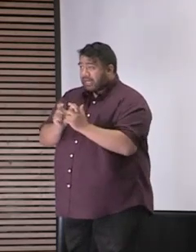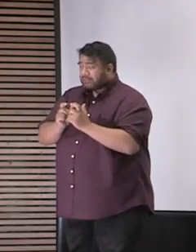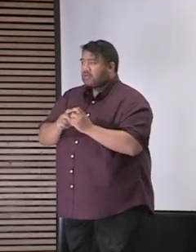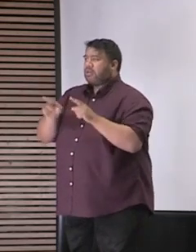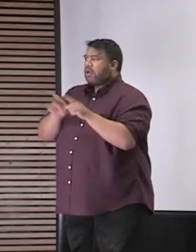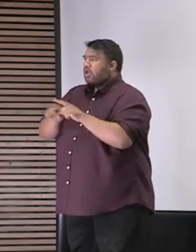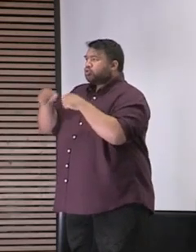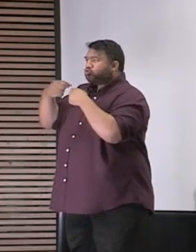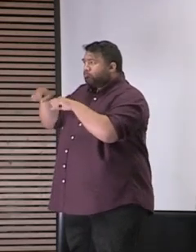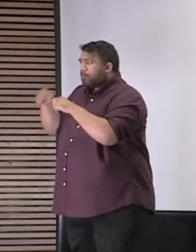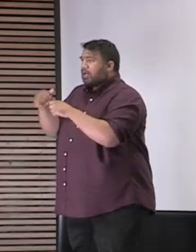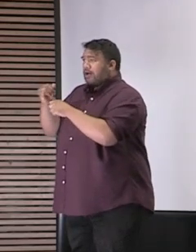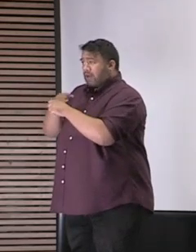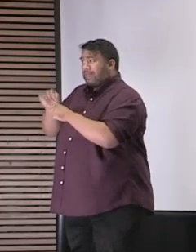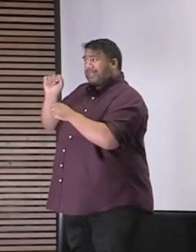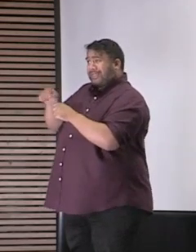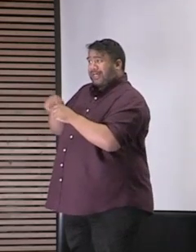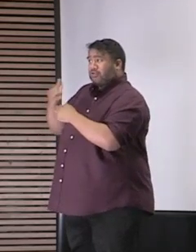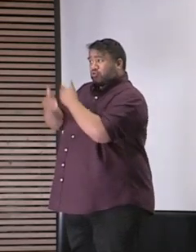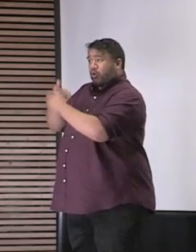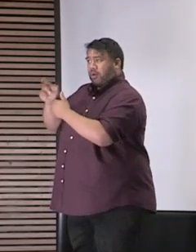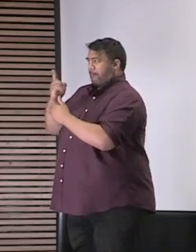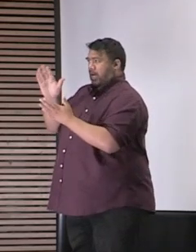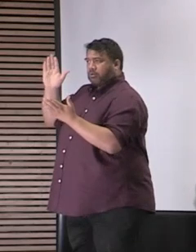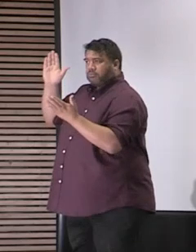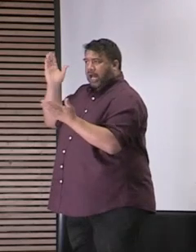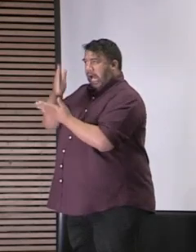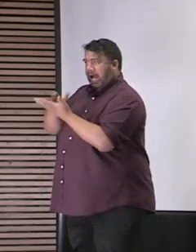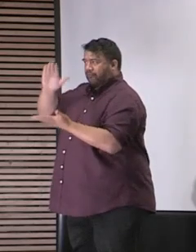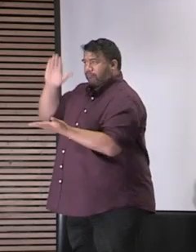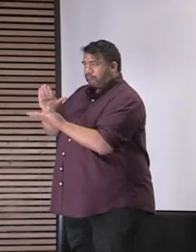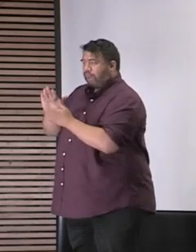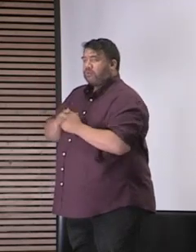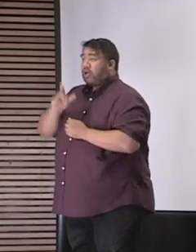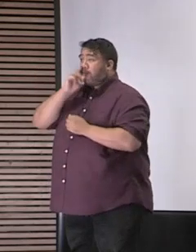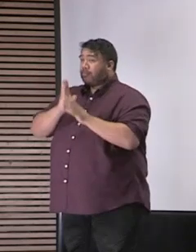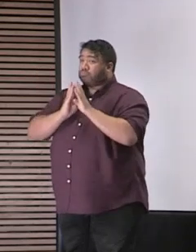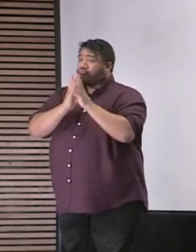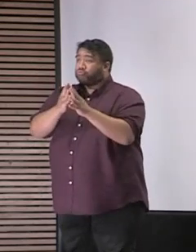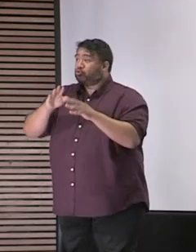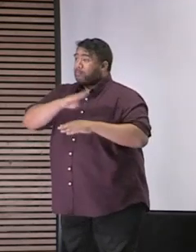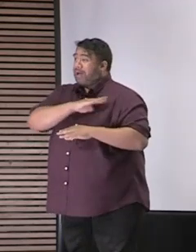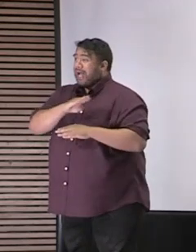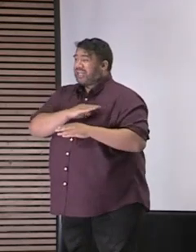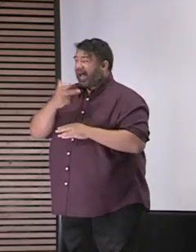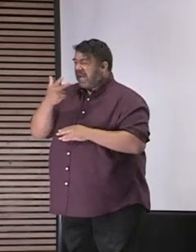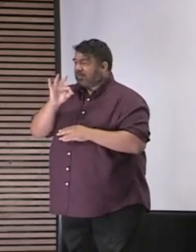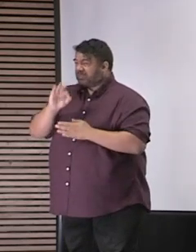los contactos con otros. Ha habido una reducción general del movimiento en lugares de